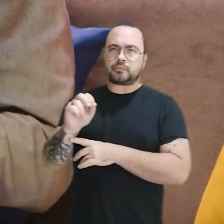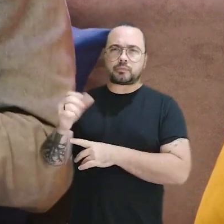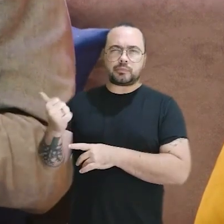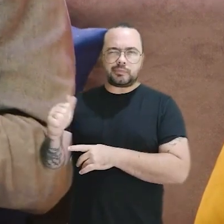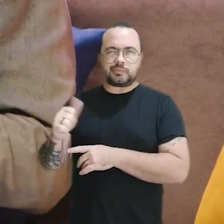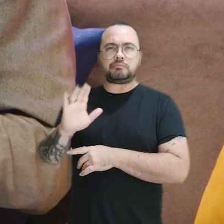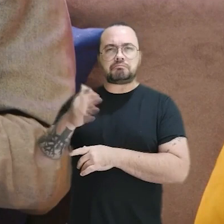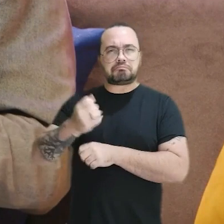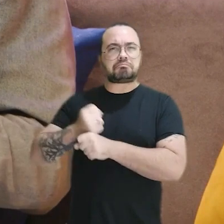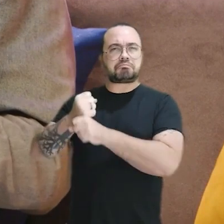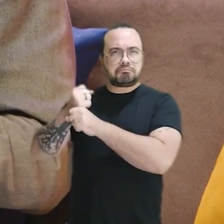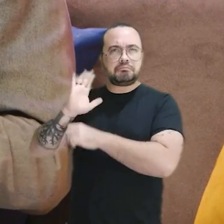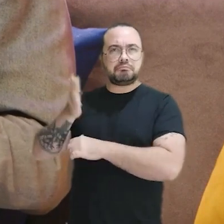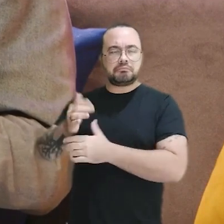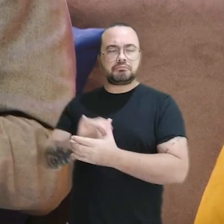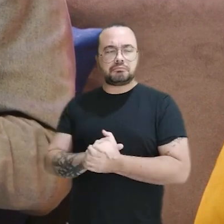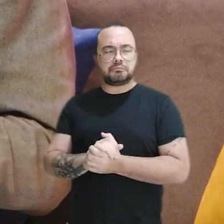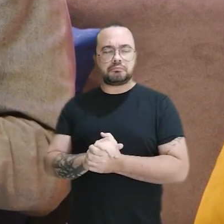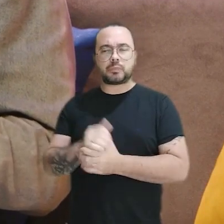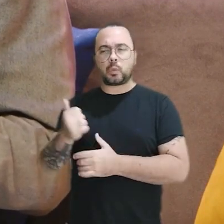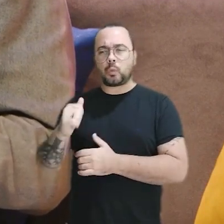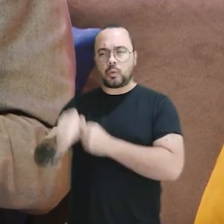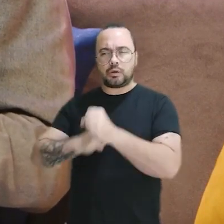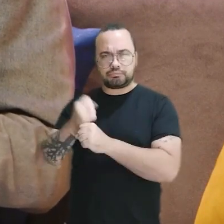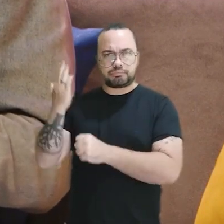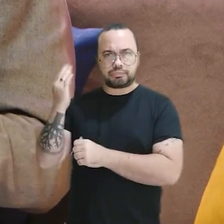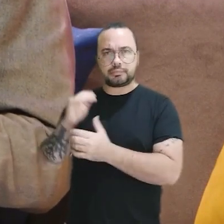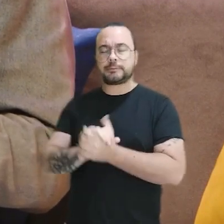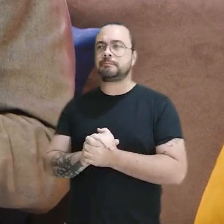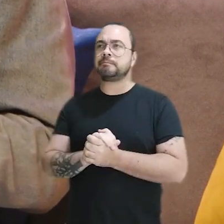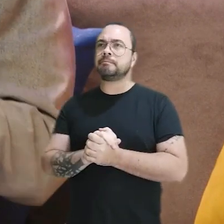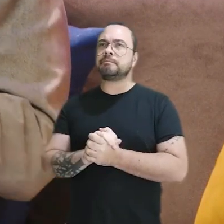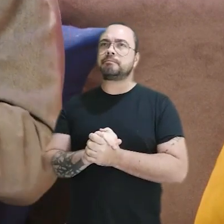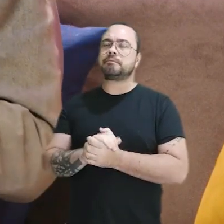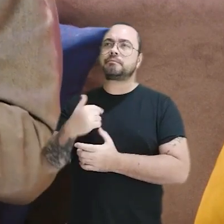olha, faz uma cota já. É, onze anos já. Aí, fiquei dois anos